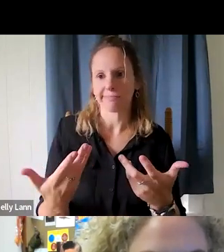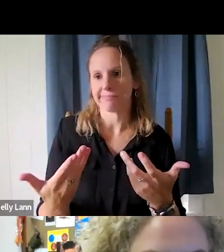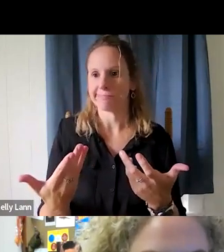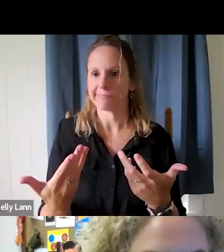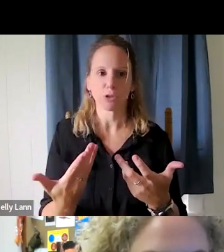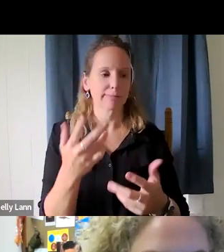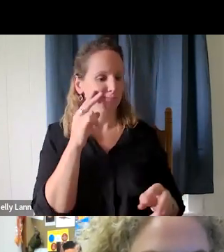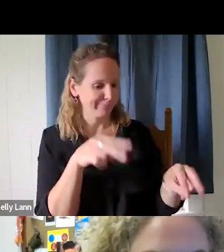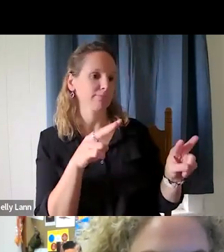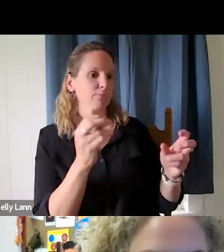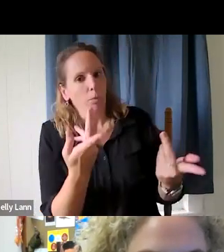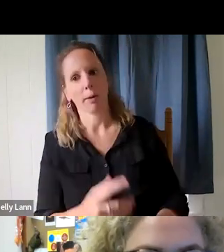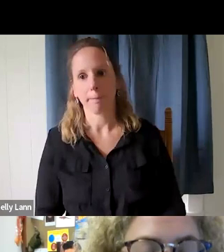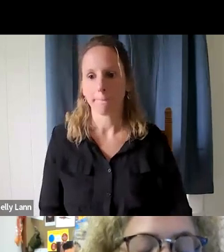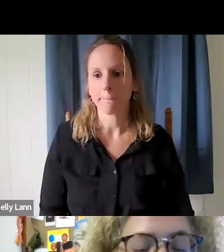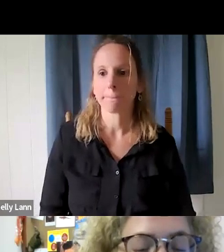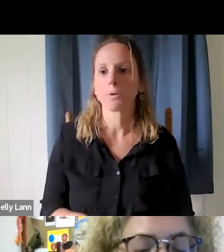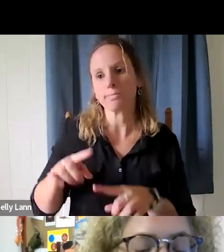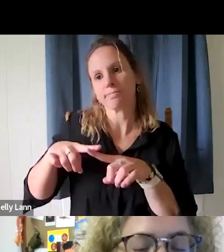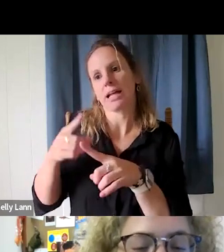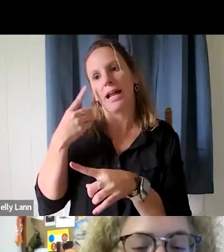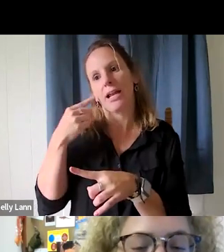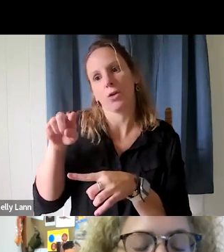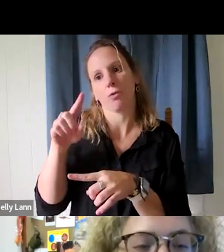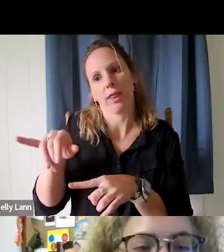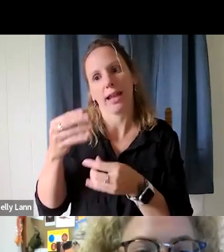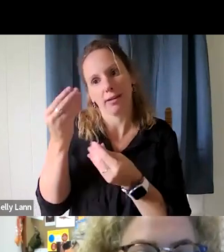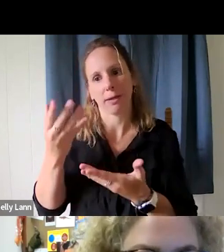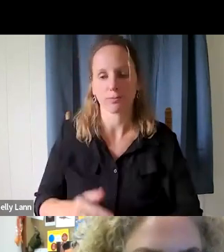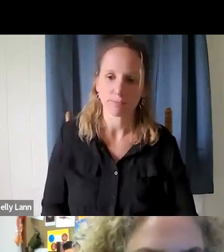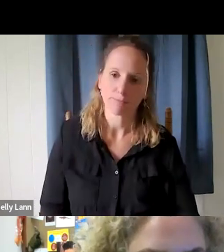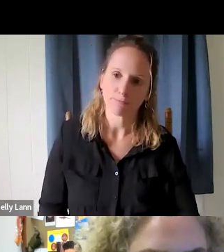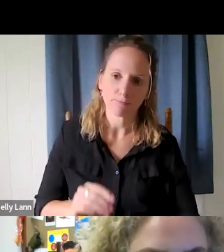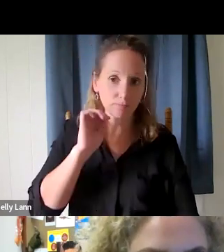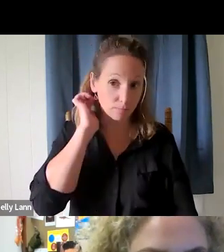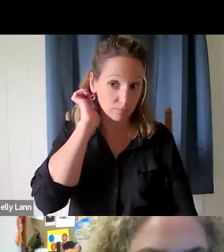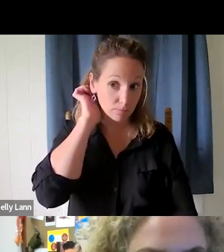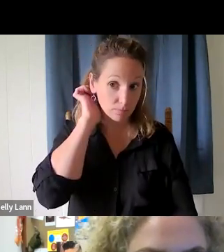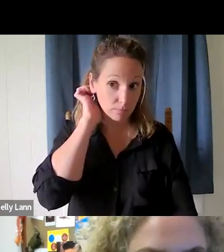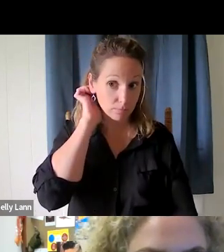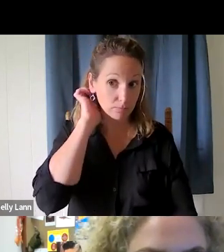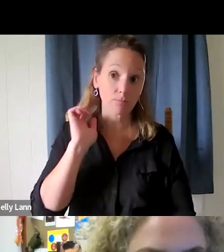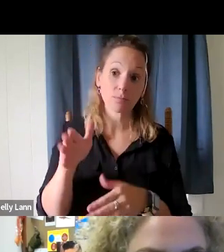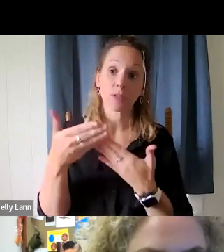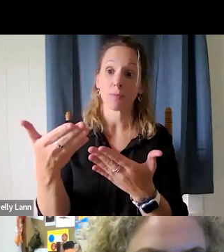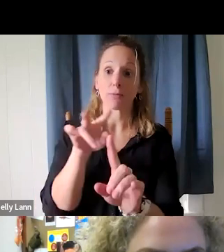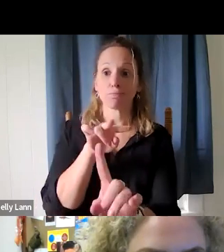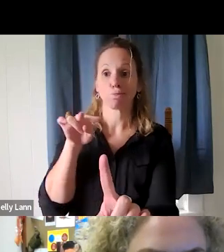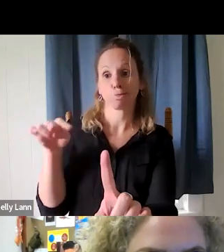Definitivamente confiamos en ustedes para esa información. Claro, para que proporcionen esa información subjetiva.